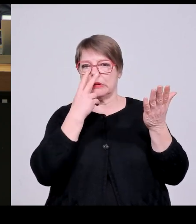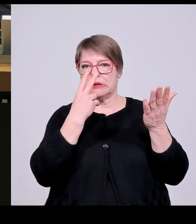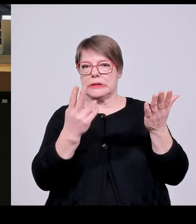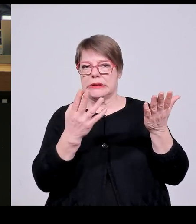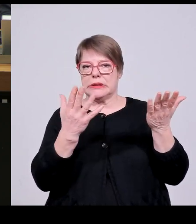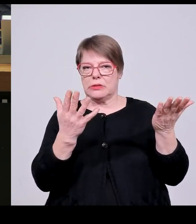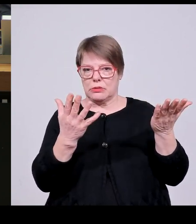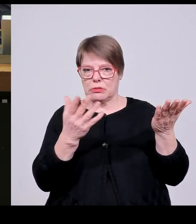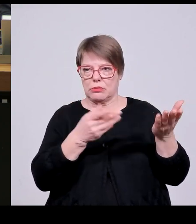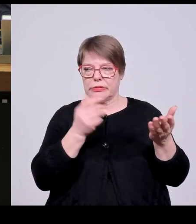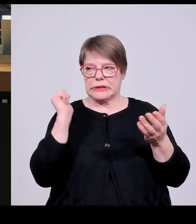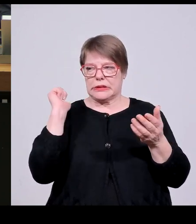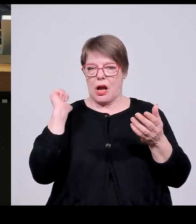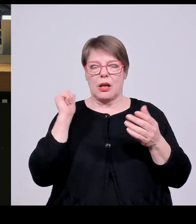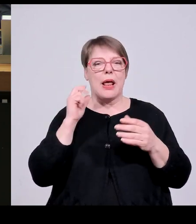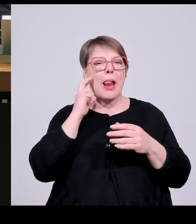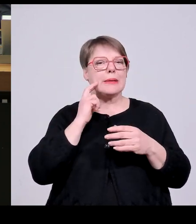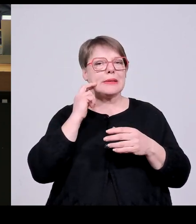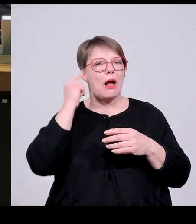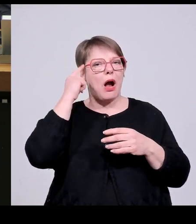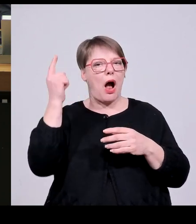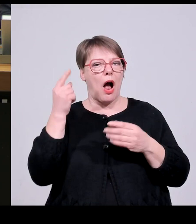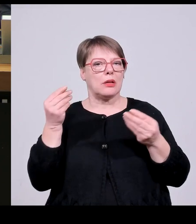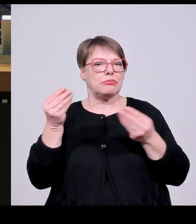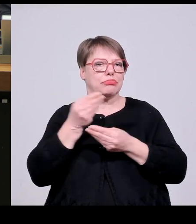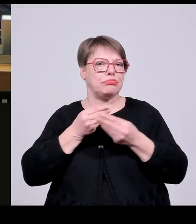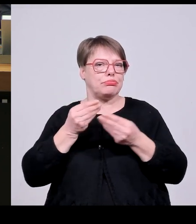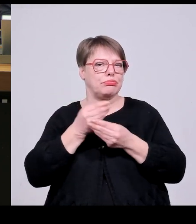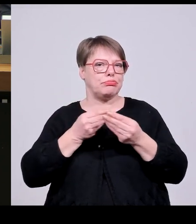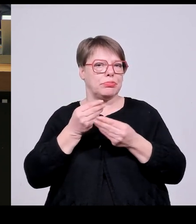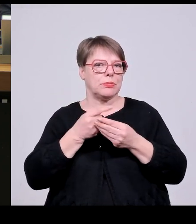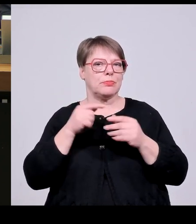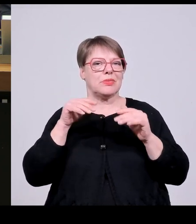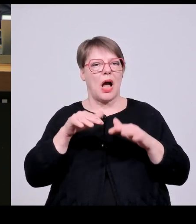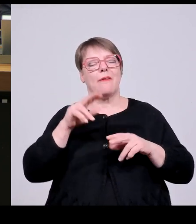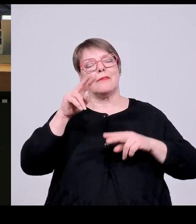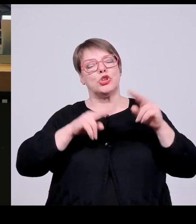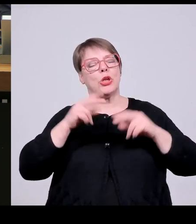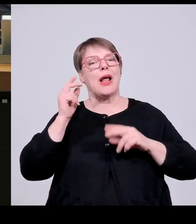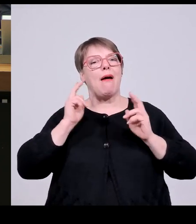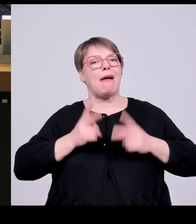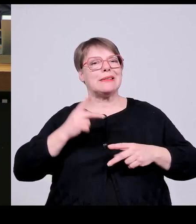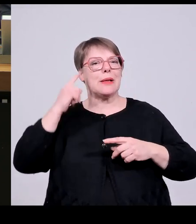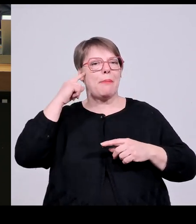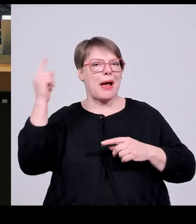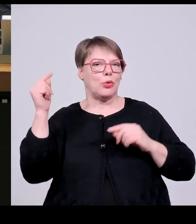Wir werden das, meine Damen und Herren, handwerklich, wir werden das vor allen Dingen rechtlich miteinander diskutieren.